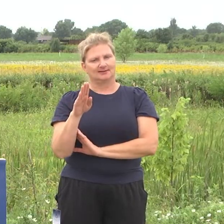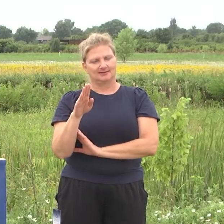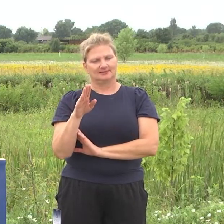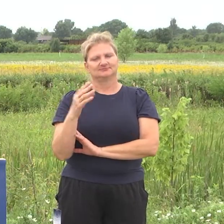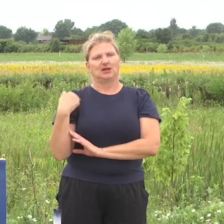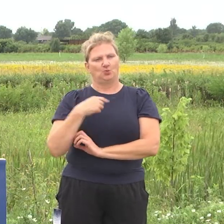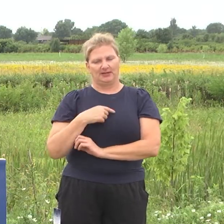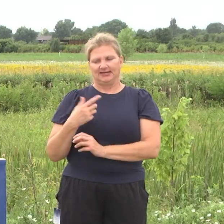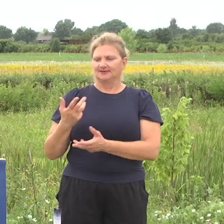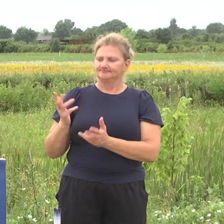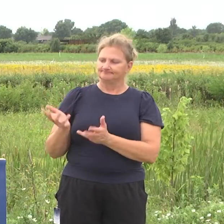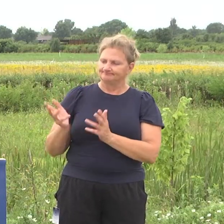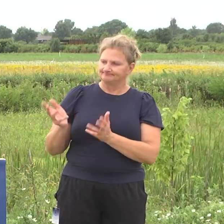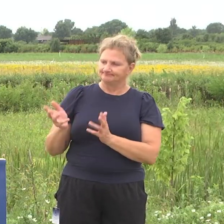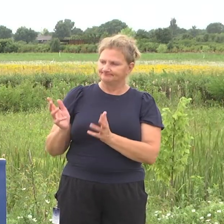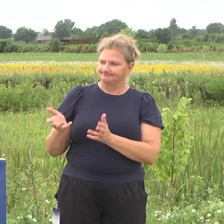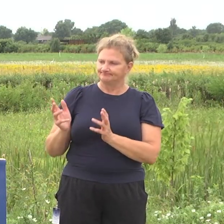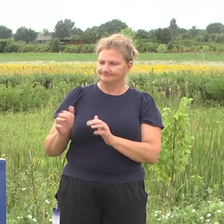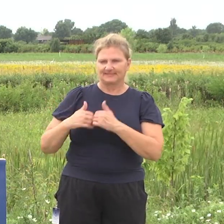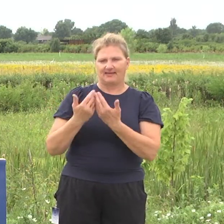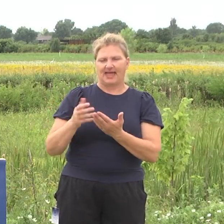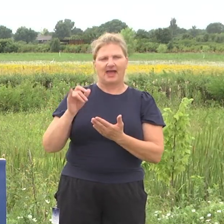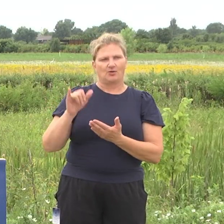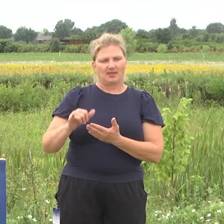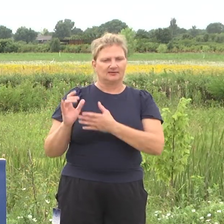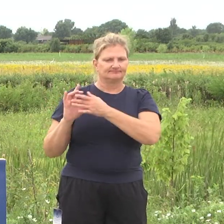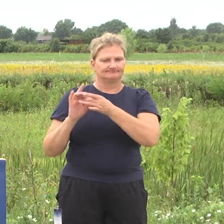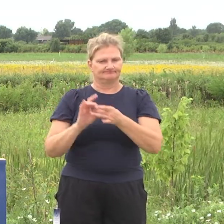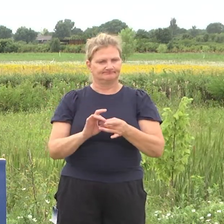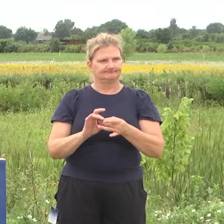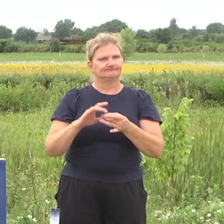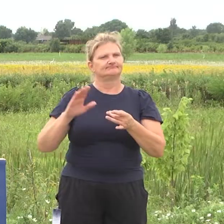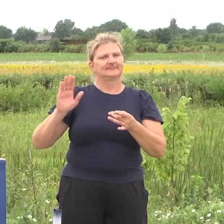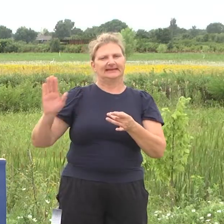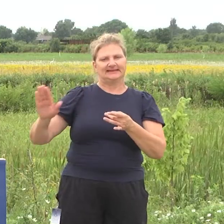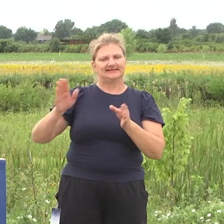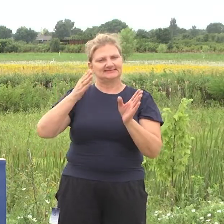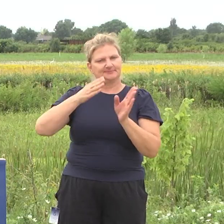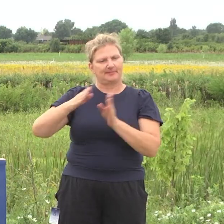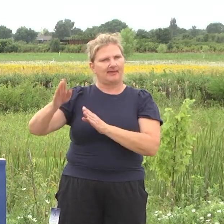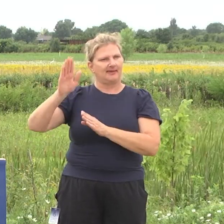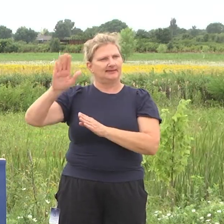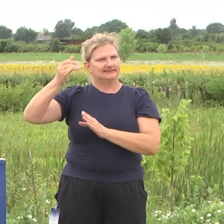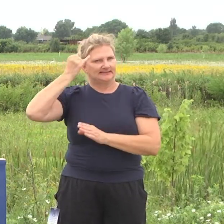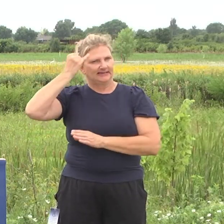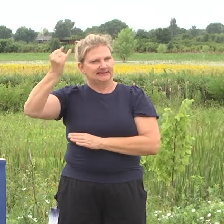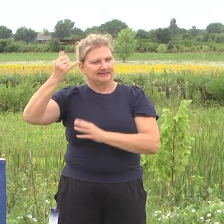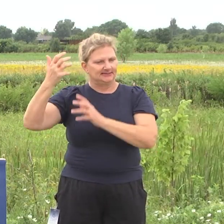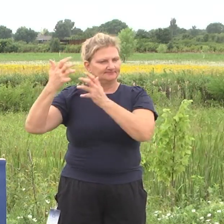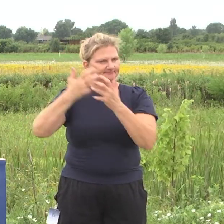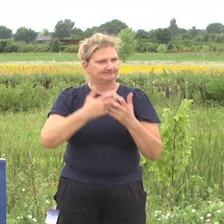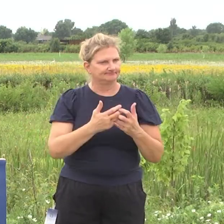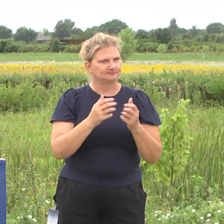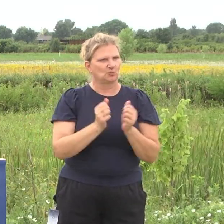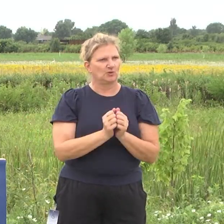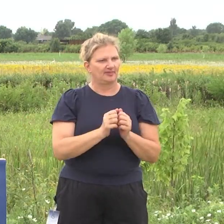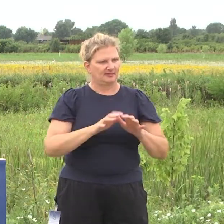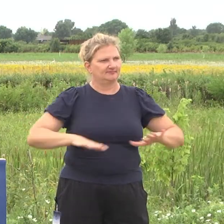relacionaba con el plan maestro general del parque. Hablando del diseño, también quiero